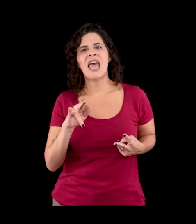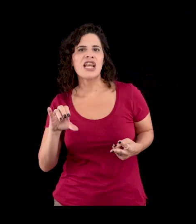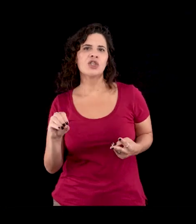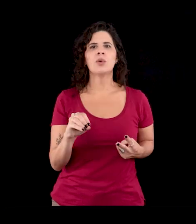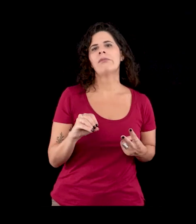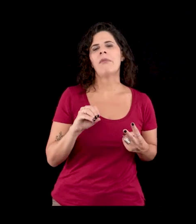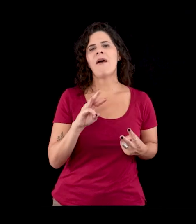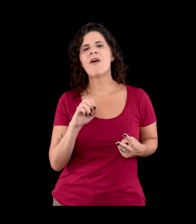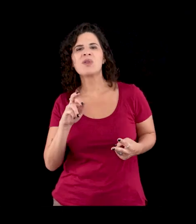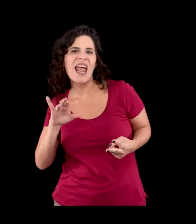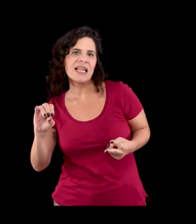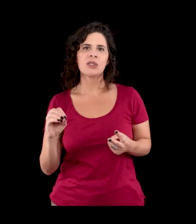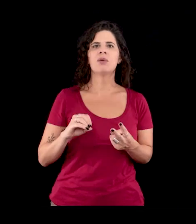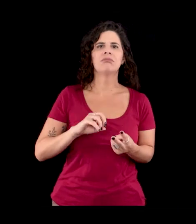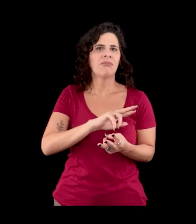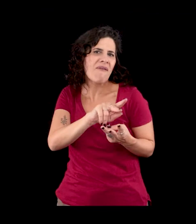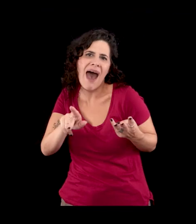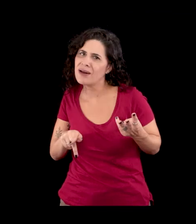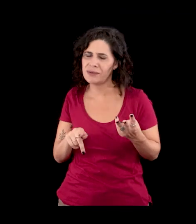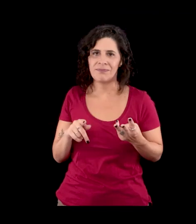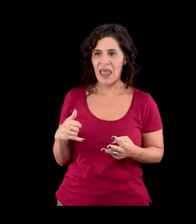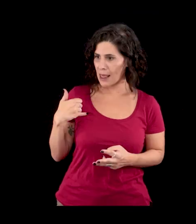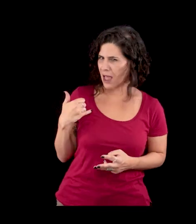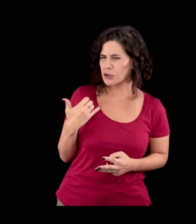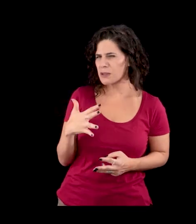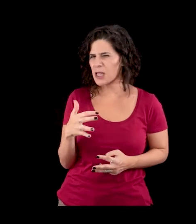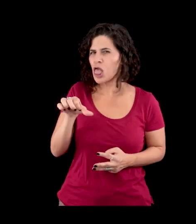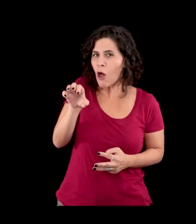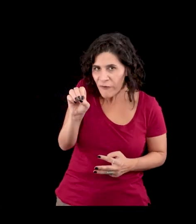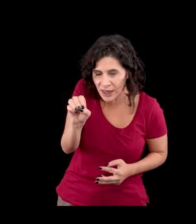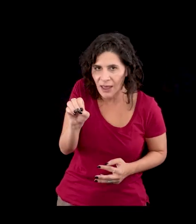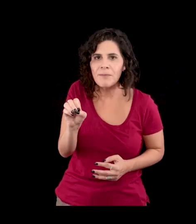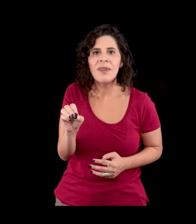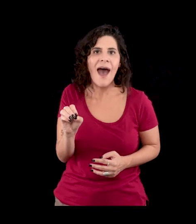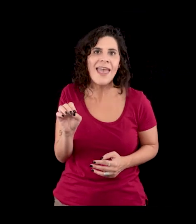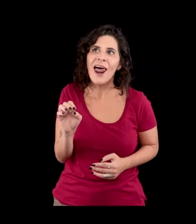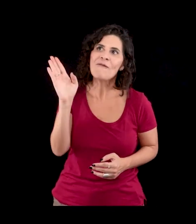Com 90 anos, ou um pouquinho mais, resolveu vir ao Brasil